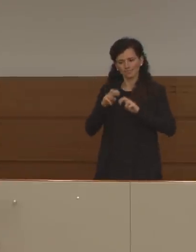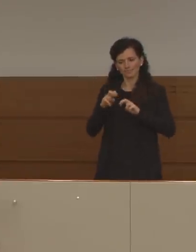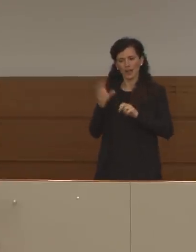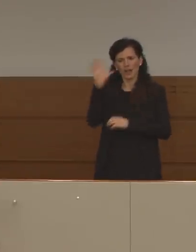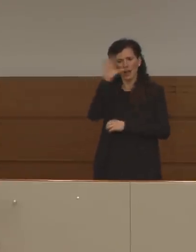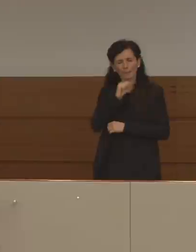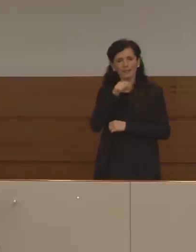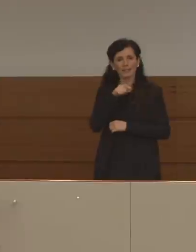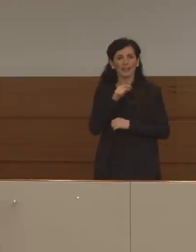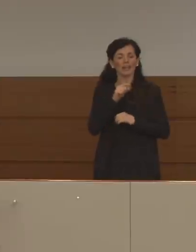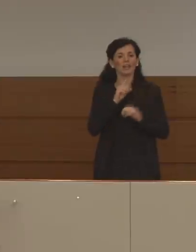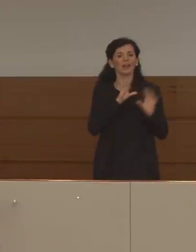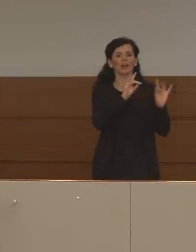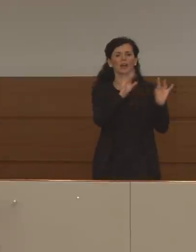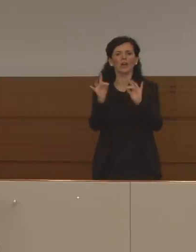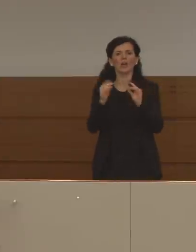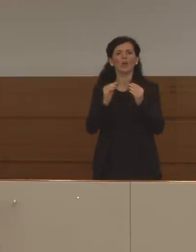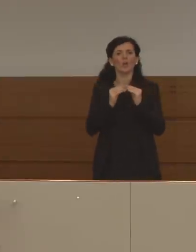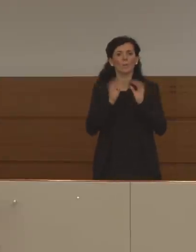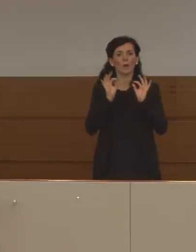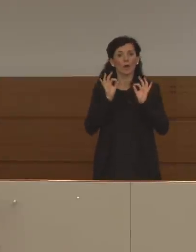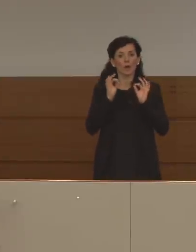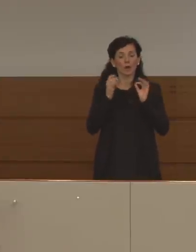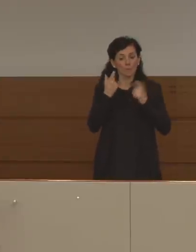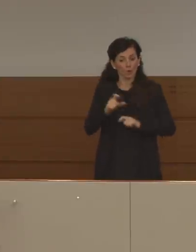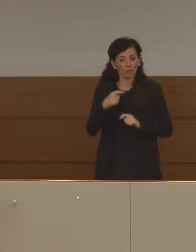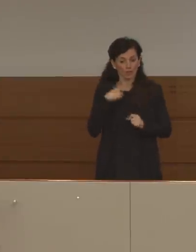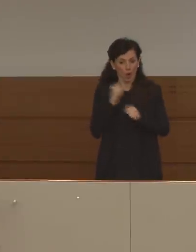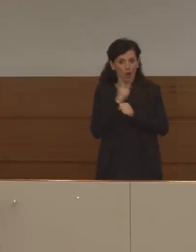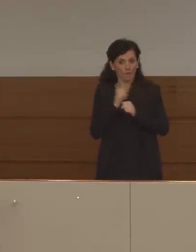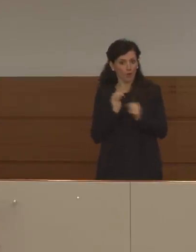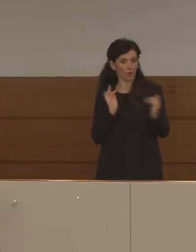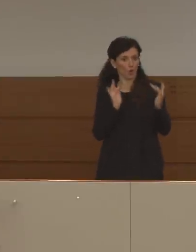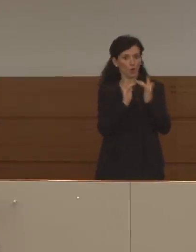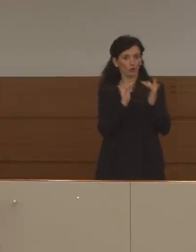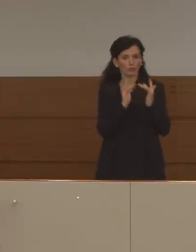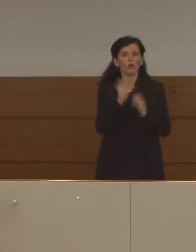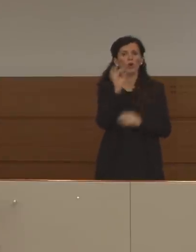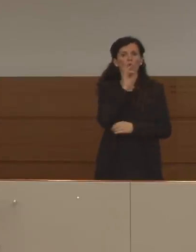professionalmente oppure al di fuori del dell'ambiente di lavoro.